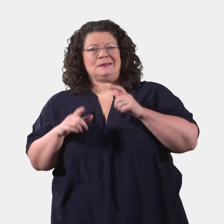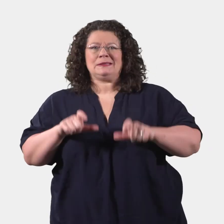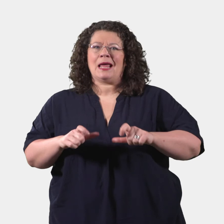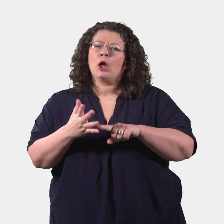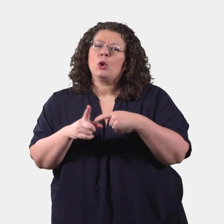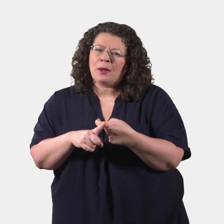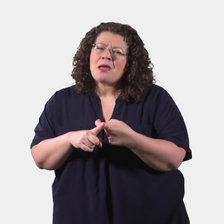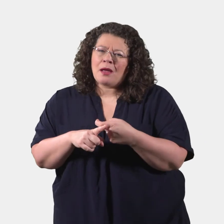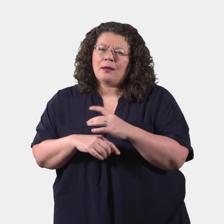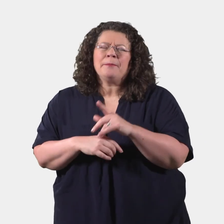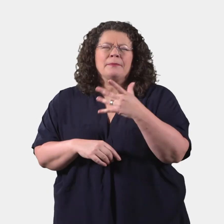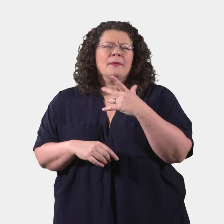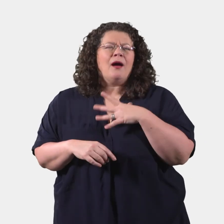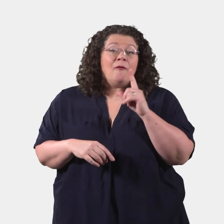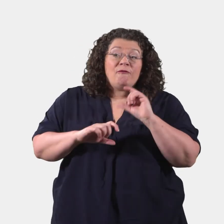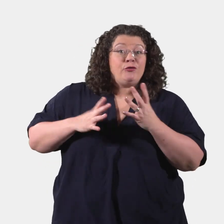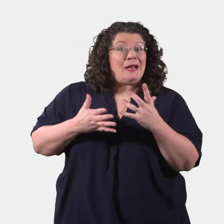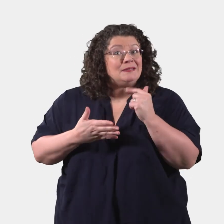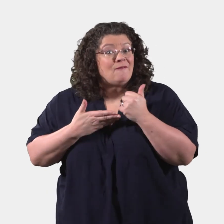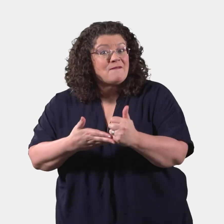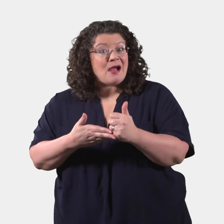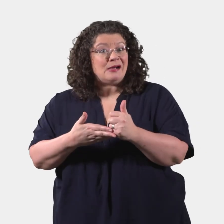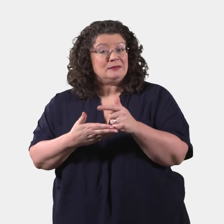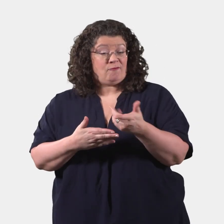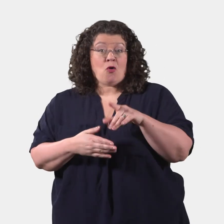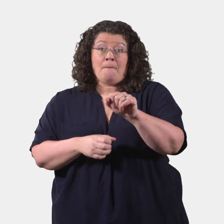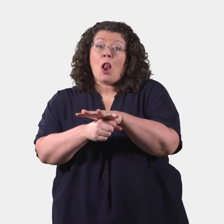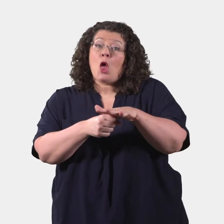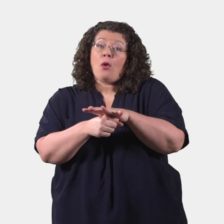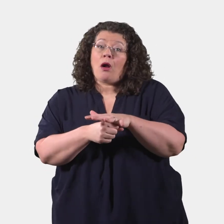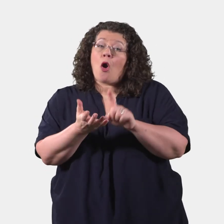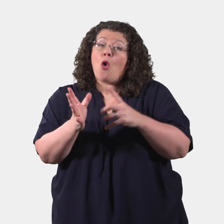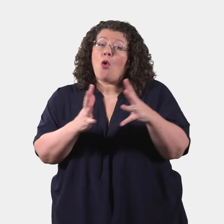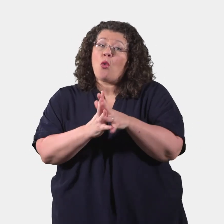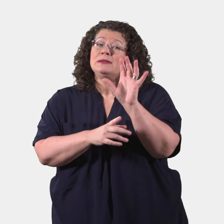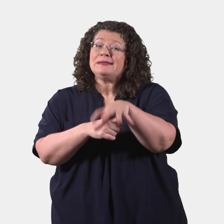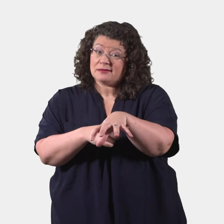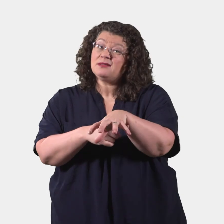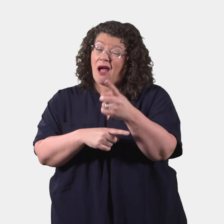Efallai y gallwch chi gael cyngor am ddim ynglŷn â hyn o’ch Canolfan Gyfraith leol chi.